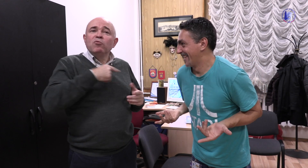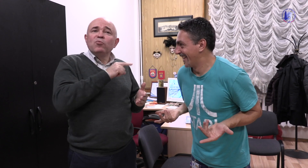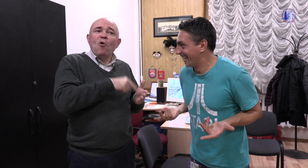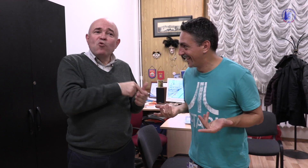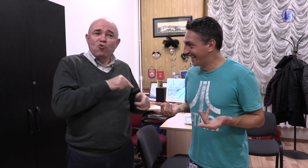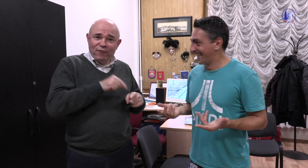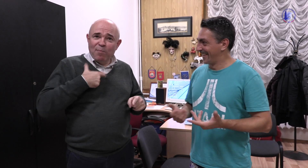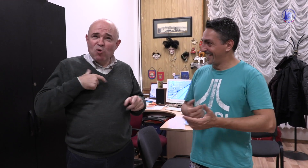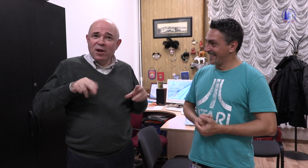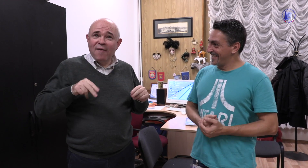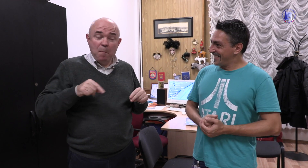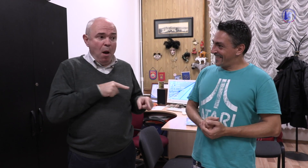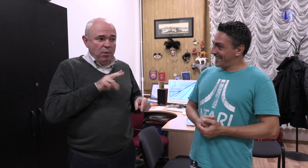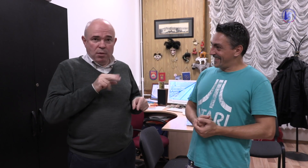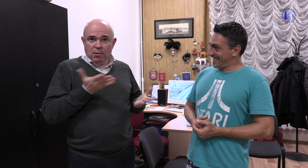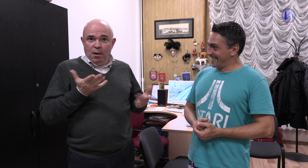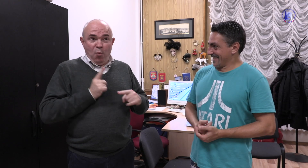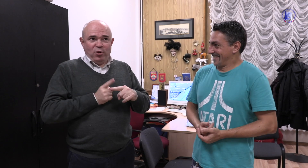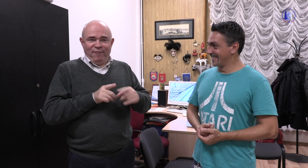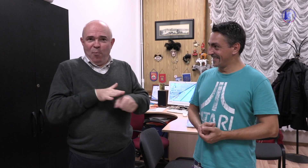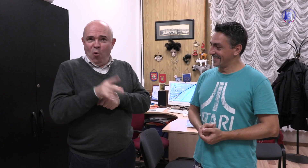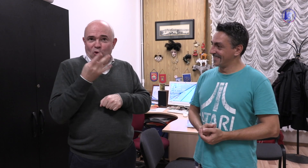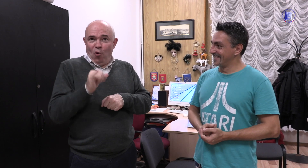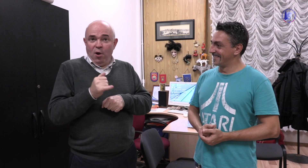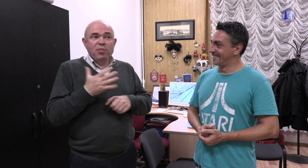Спросил его: счастлив ли? Да! Сплошной позитив!